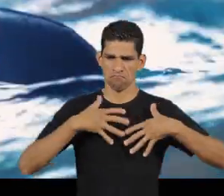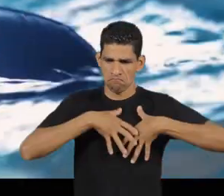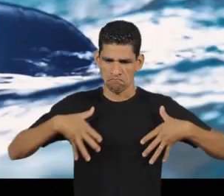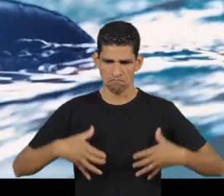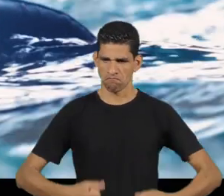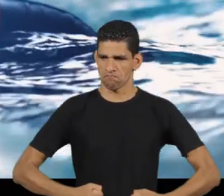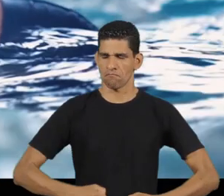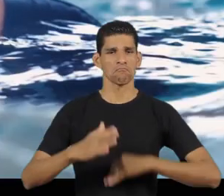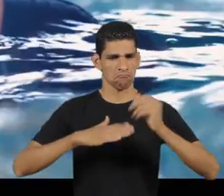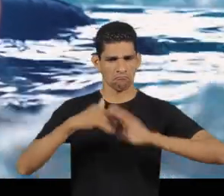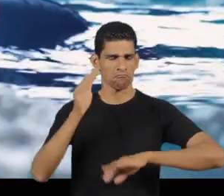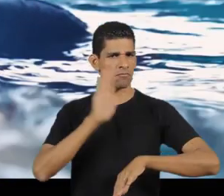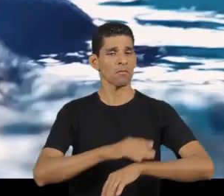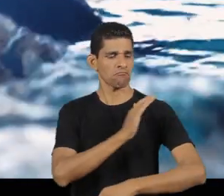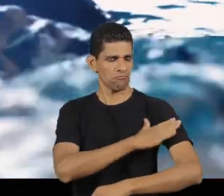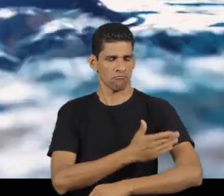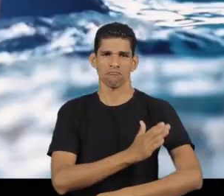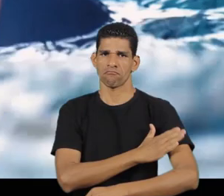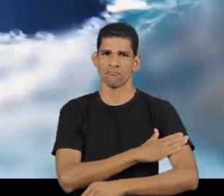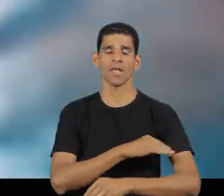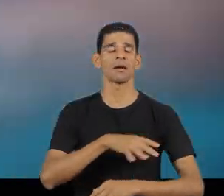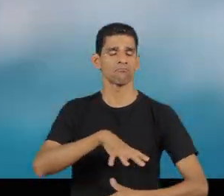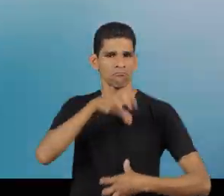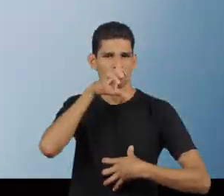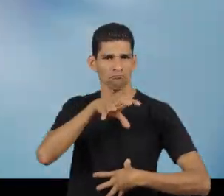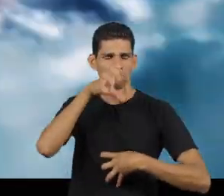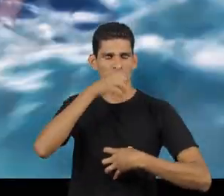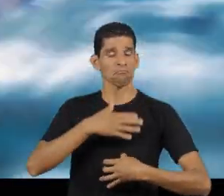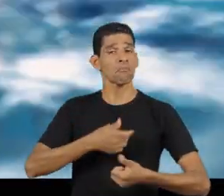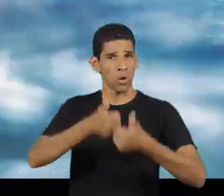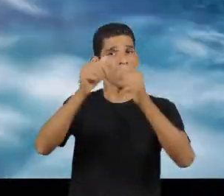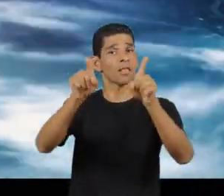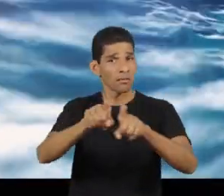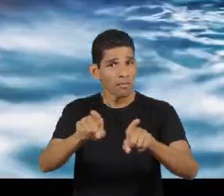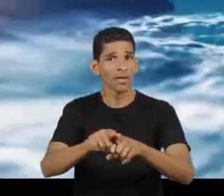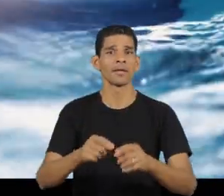a questão do desenvolvimento da respiração, a melhora.